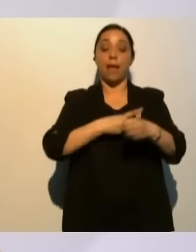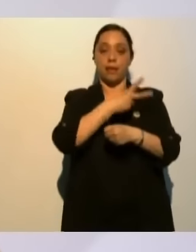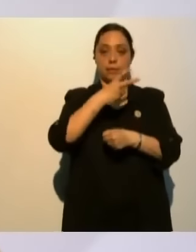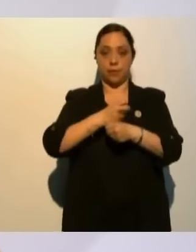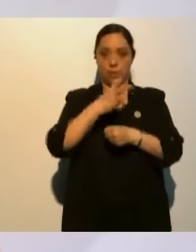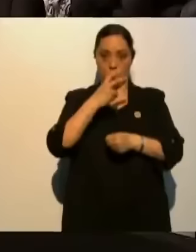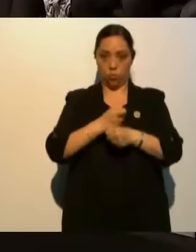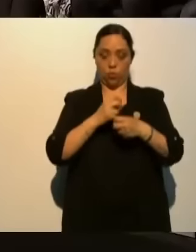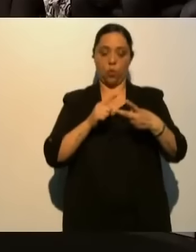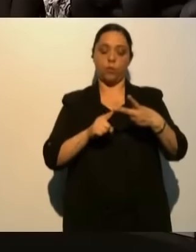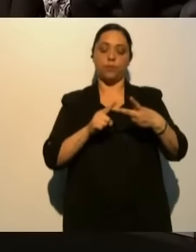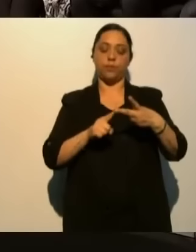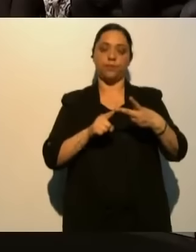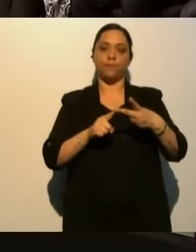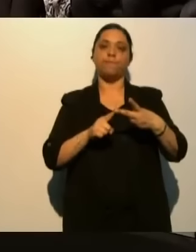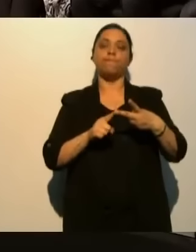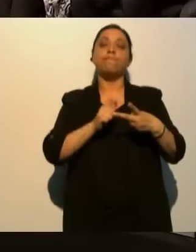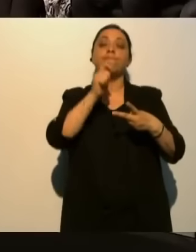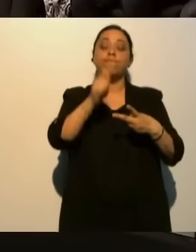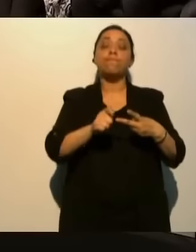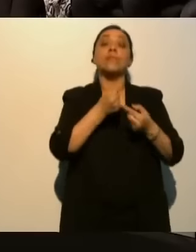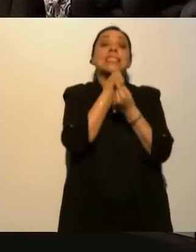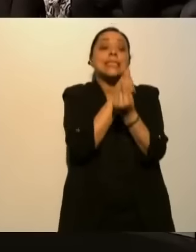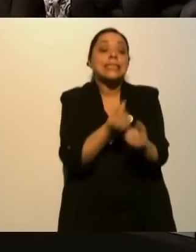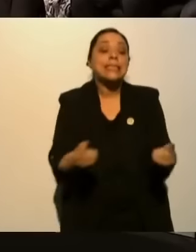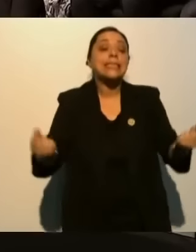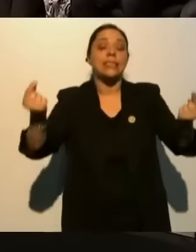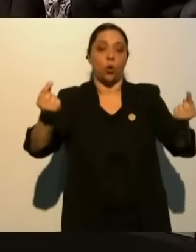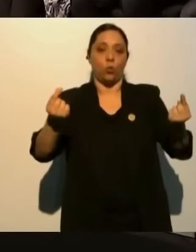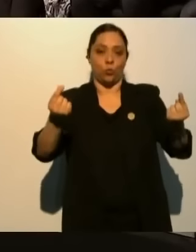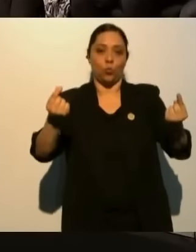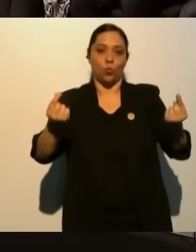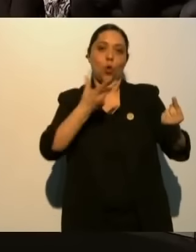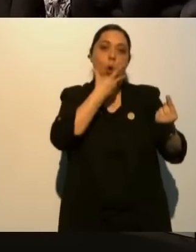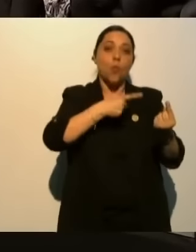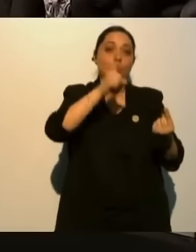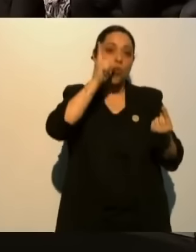es que todos los niños y niñas todos los adolescentes que van en Secundaria